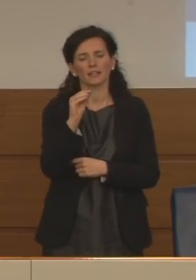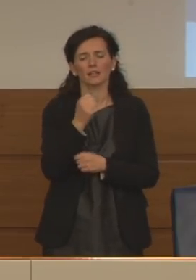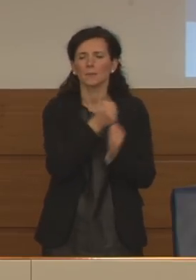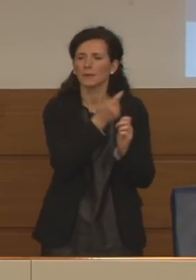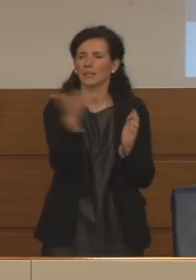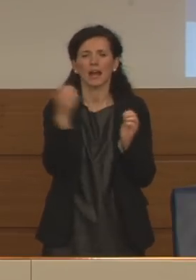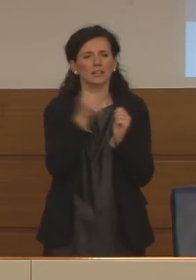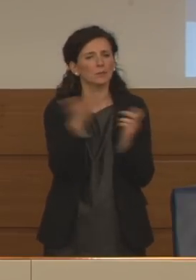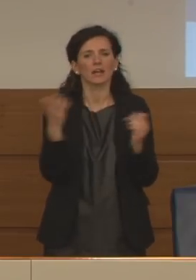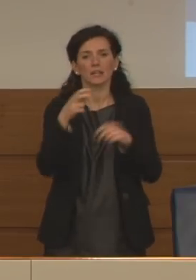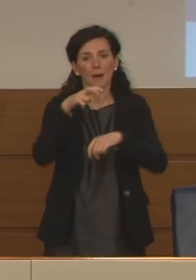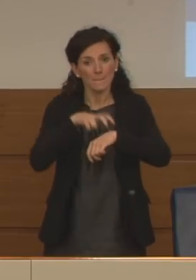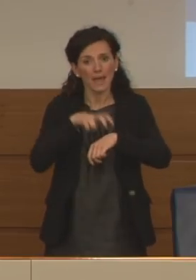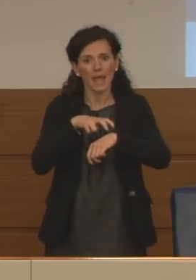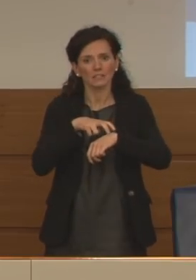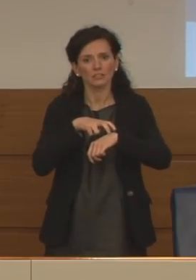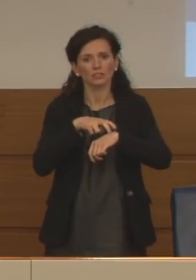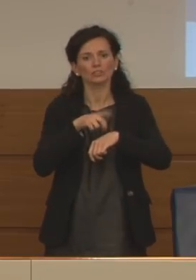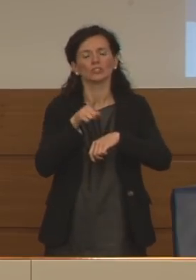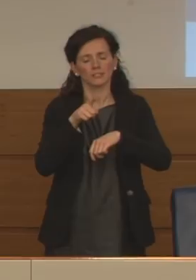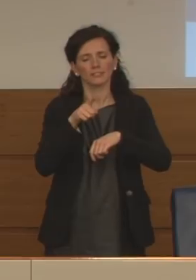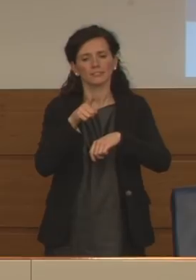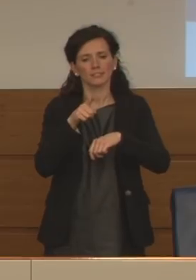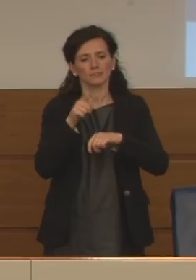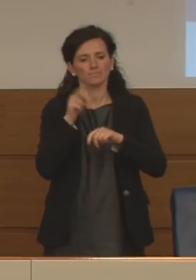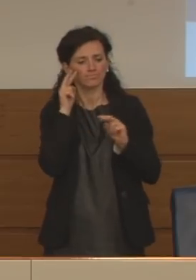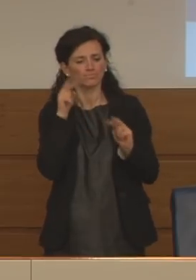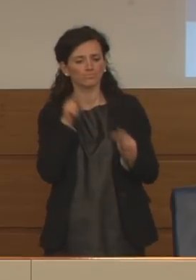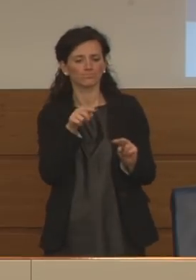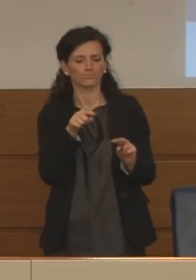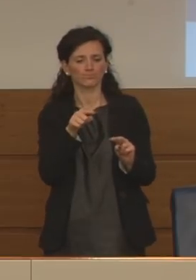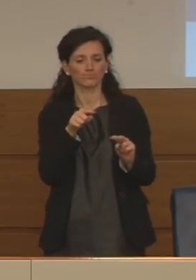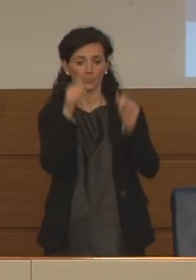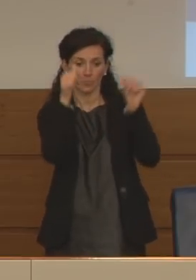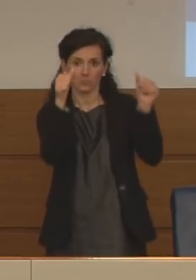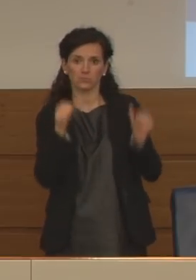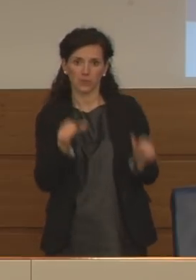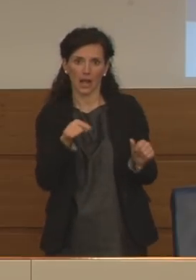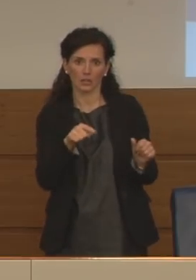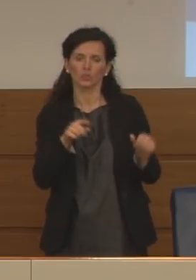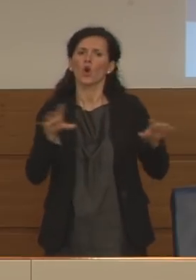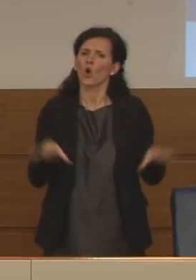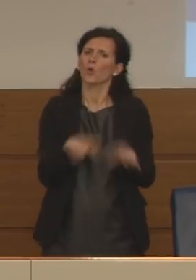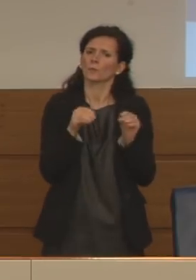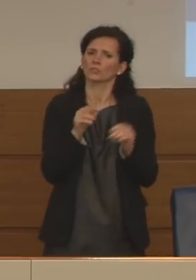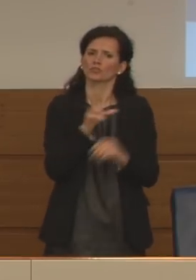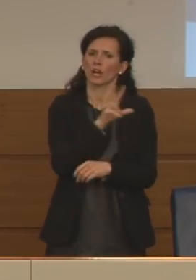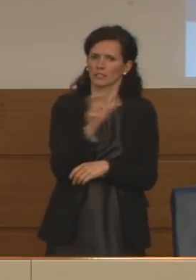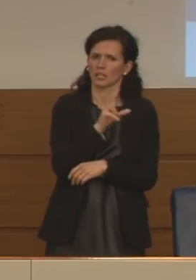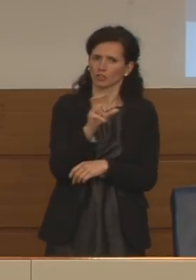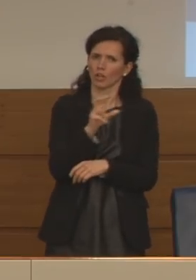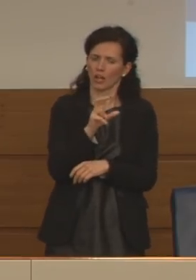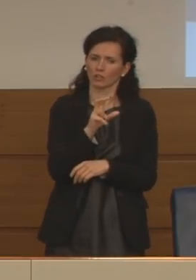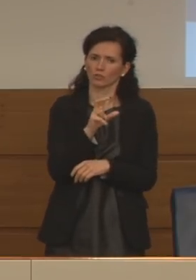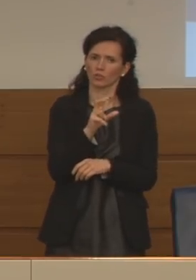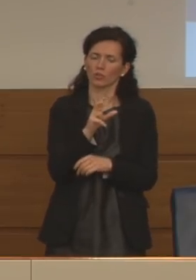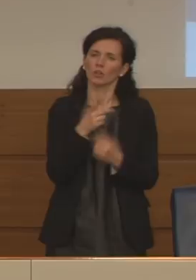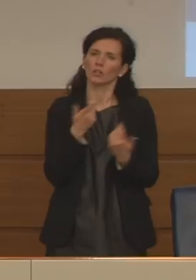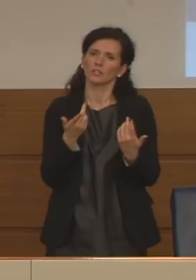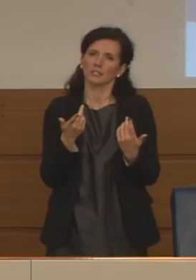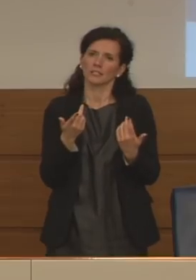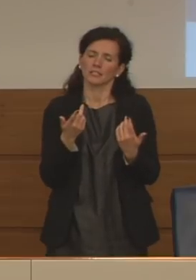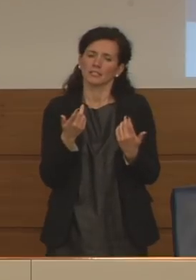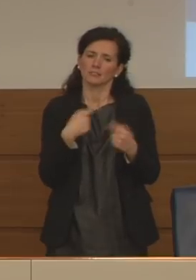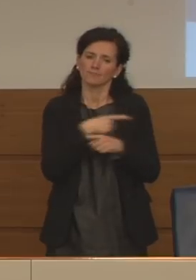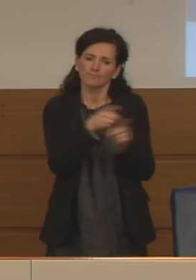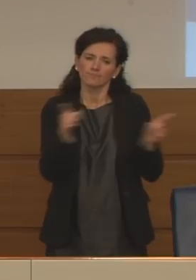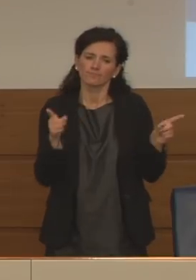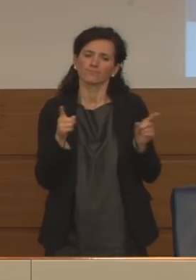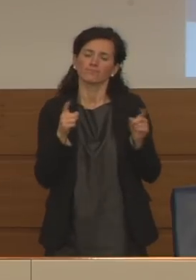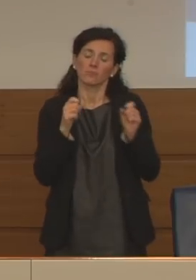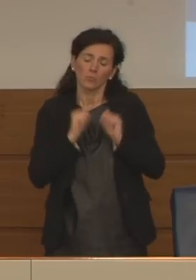medici di valutare (poi partiremo con questi 300), di fare un salto ulteriore su